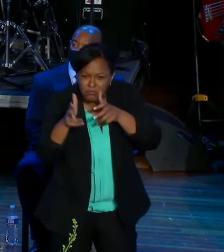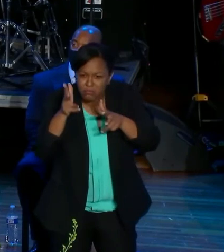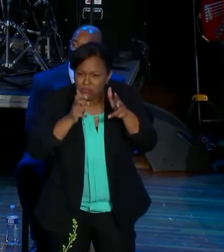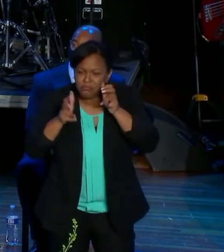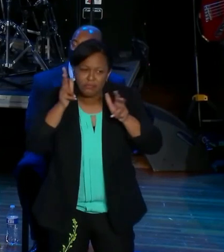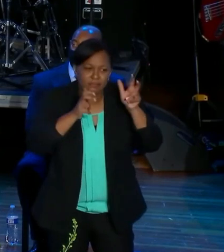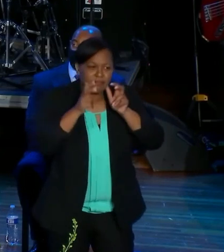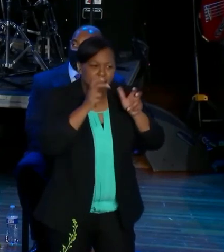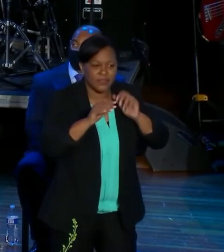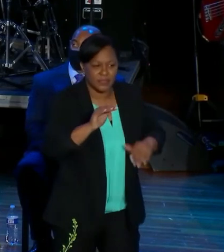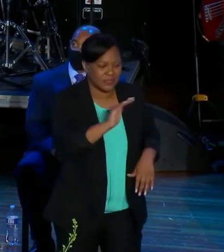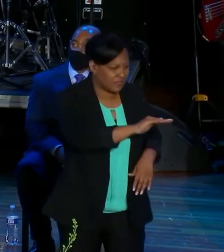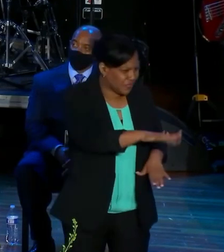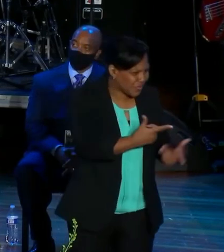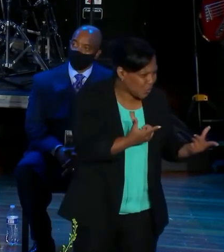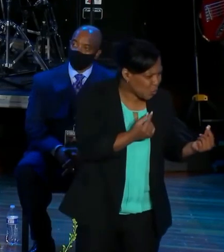Han sa:"Det du behöver göra"